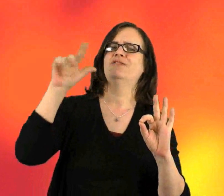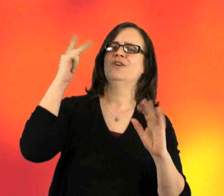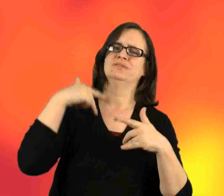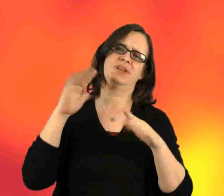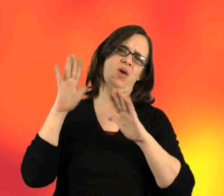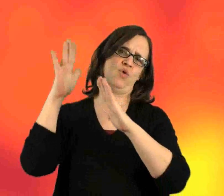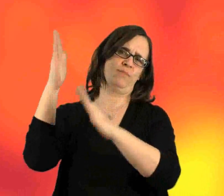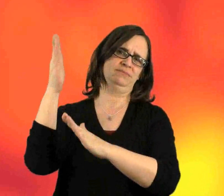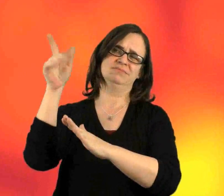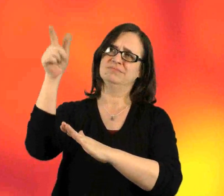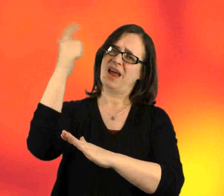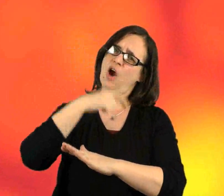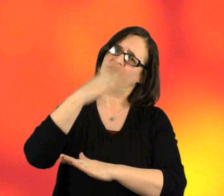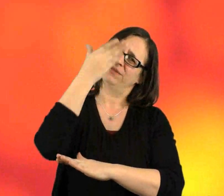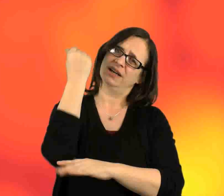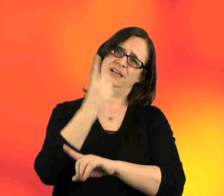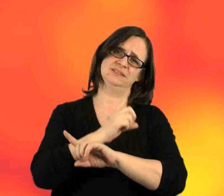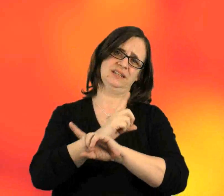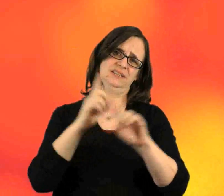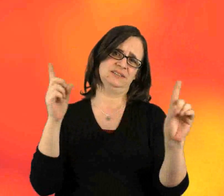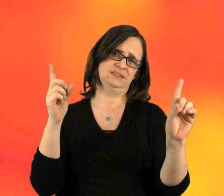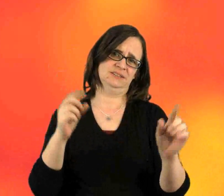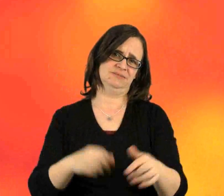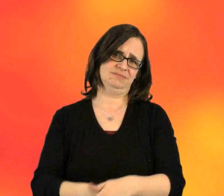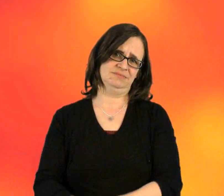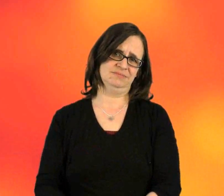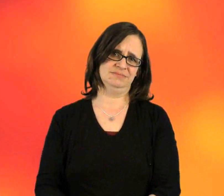Und deshalb lobe ich Gott und vergesse Gott nicht.